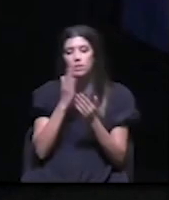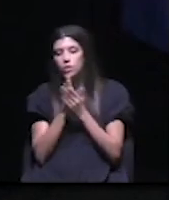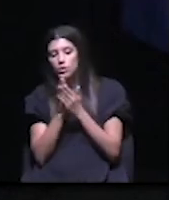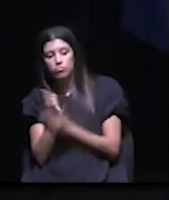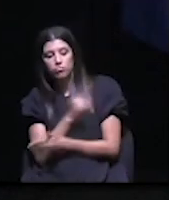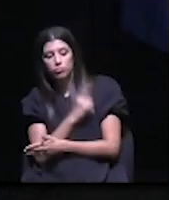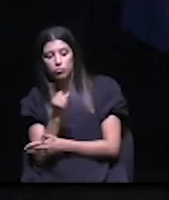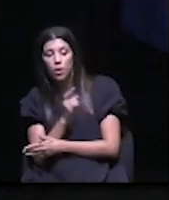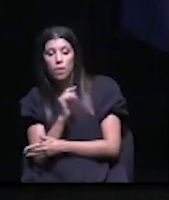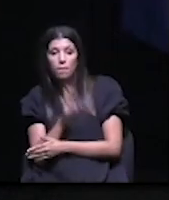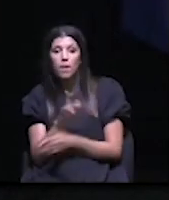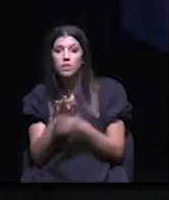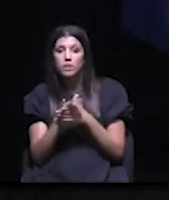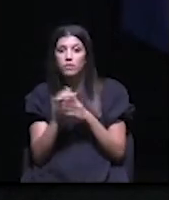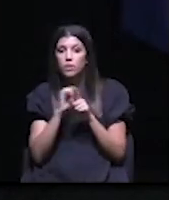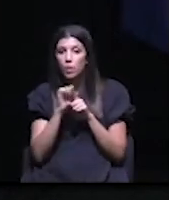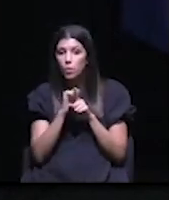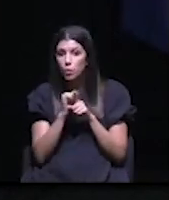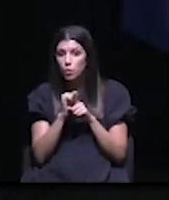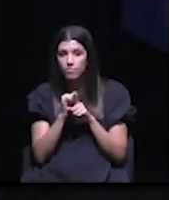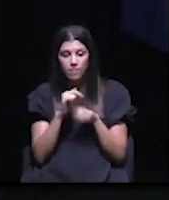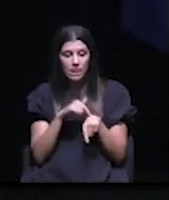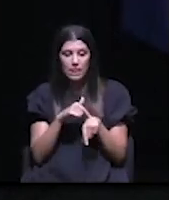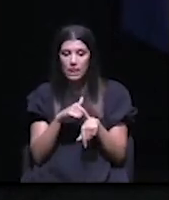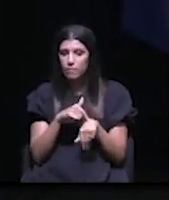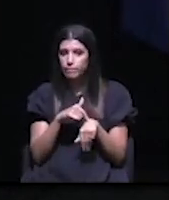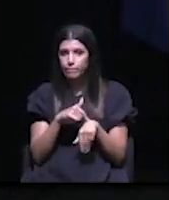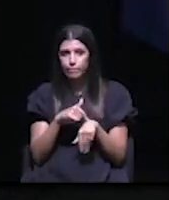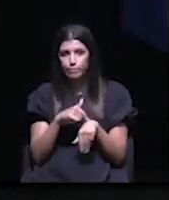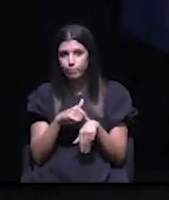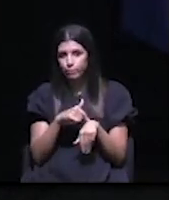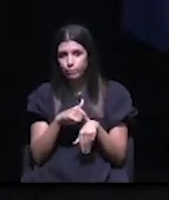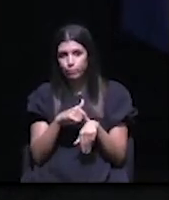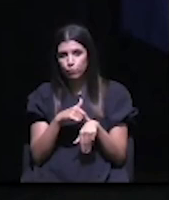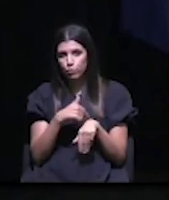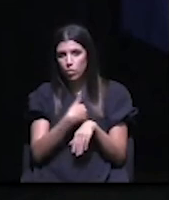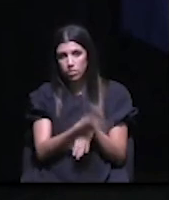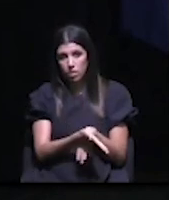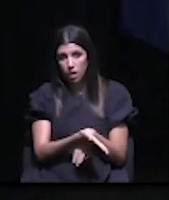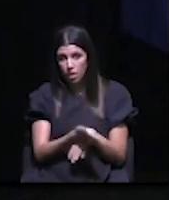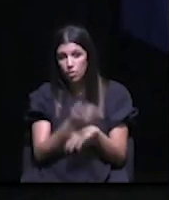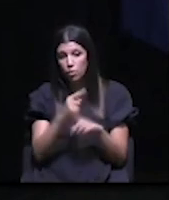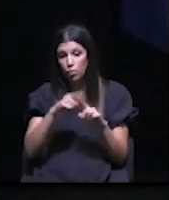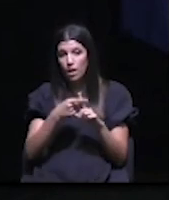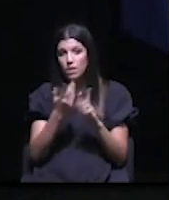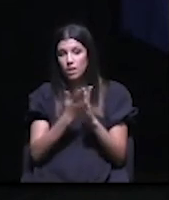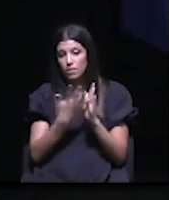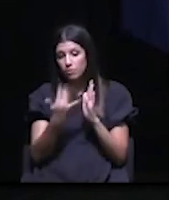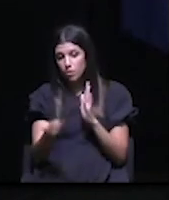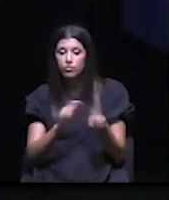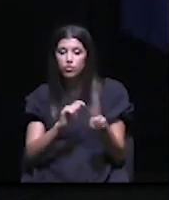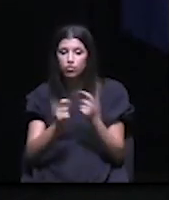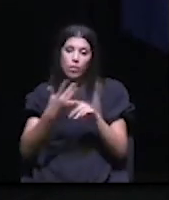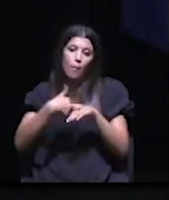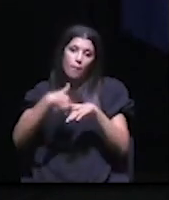Mas esta revisão da Carta Educativa não virá a tempo do próximo ano letivo e, portanto, será uma discussão que teremos mais tarde e na qual queremos participar.